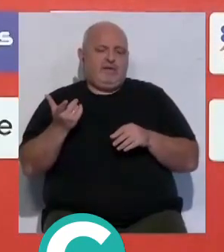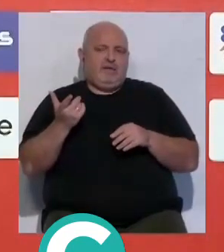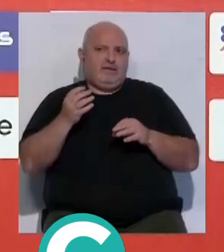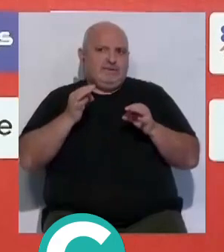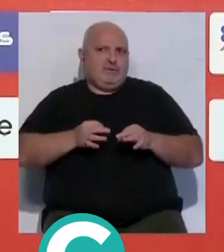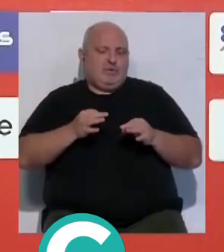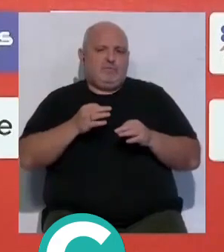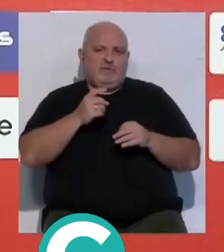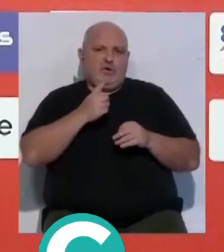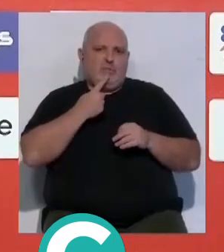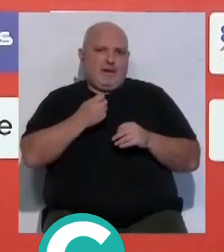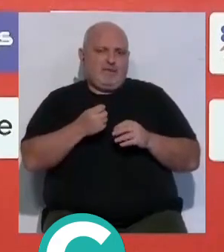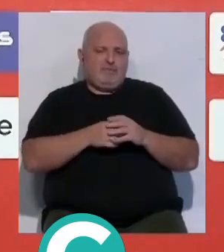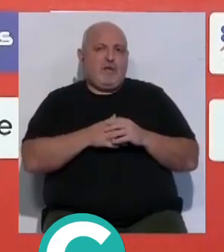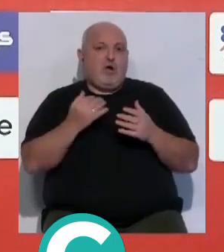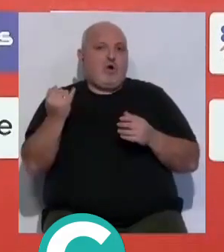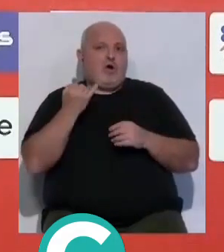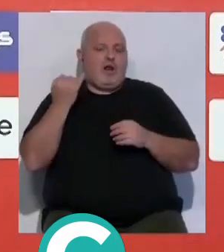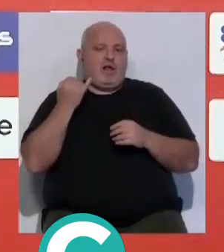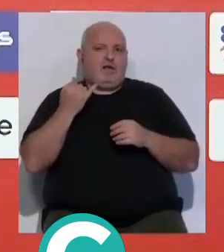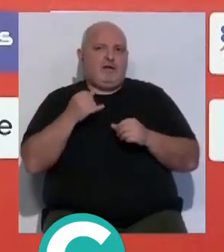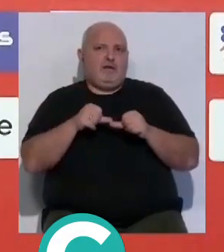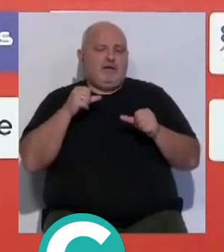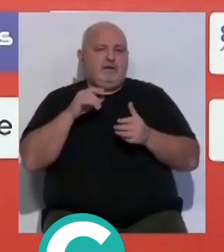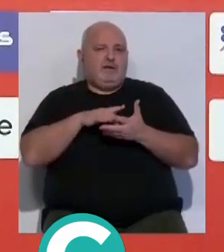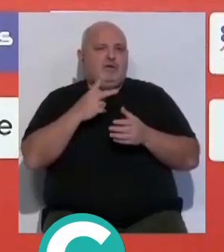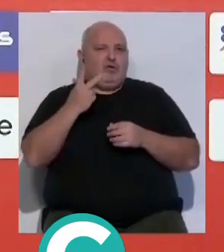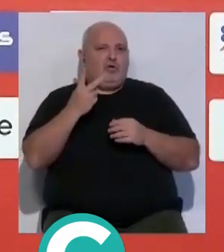será un partido complicado Pero ojalá podamos romper nuestra racha de los partidos fuera de